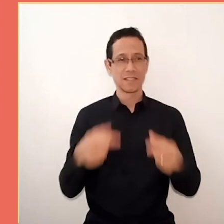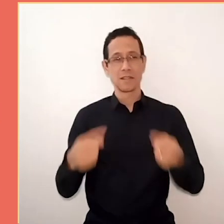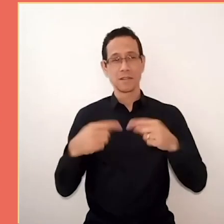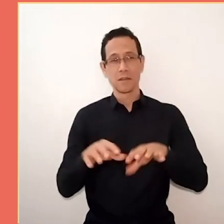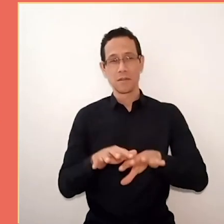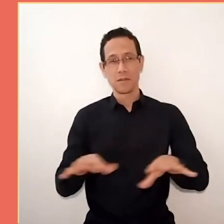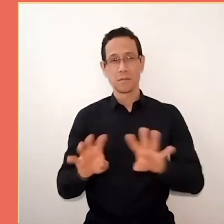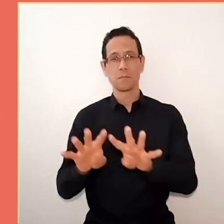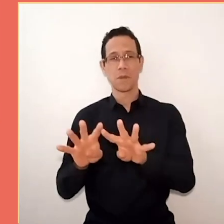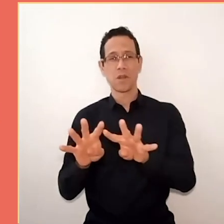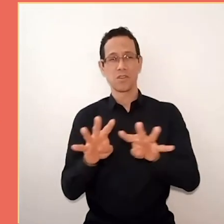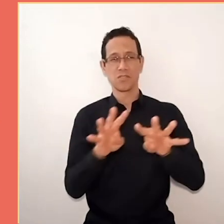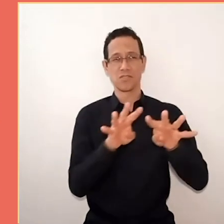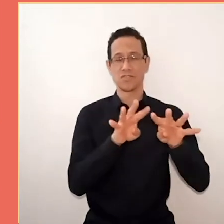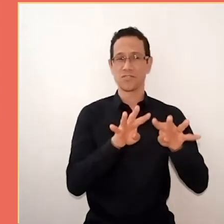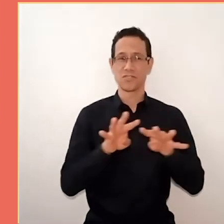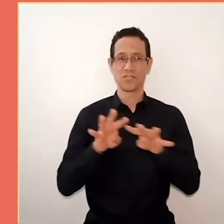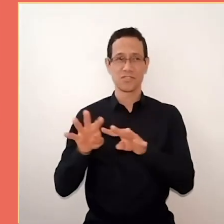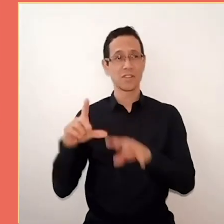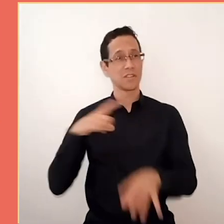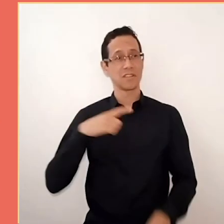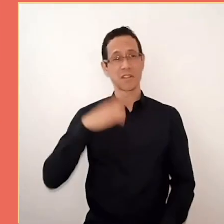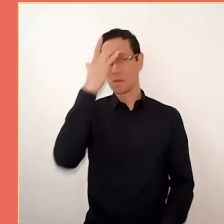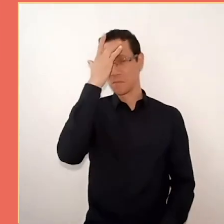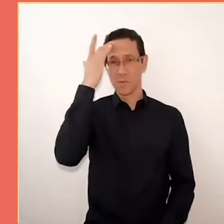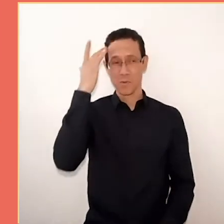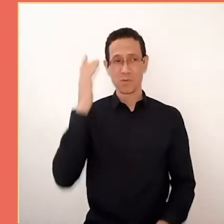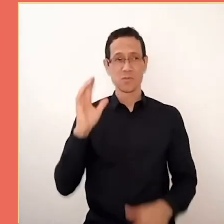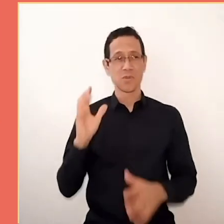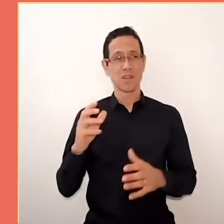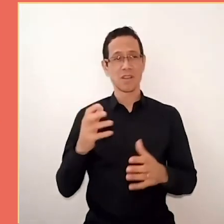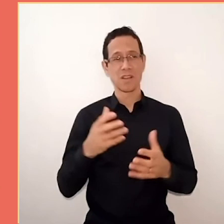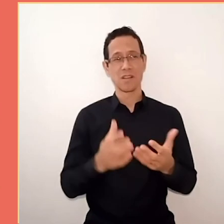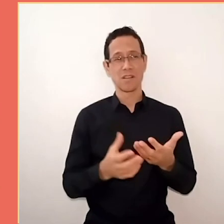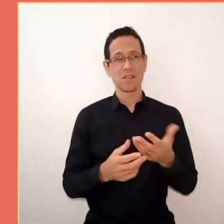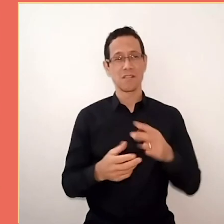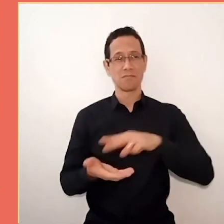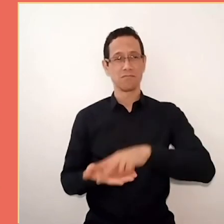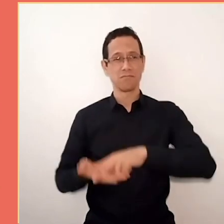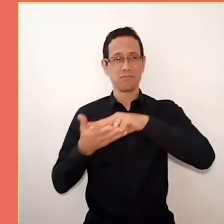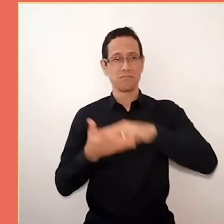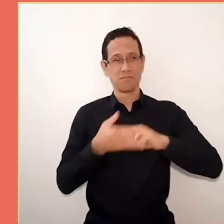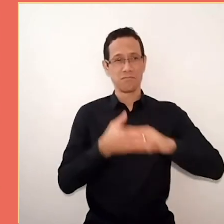se vocês reparem, tem uma pessoa sendo carregada pelo público que eu acho que é o momento de êxtase